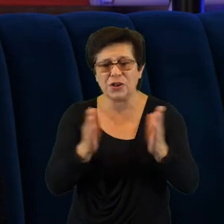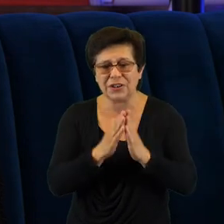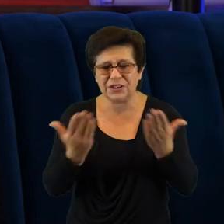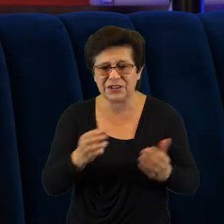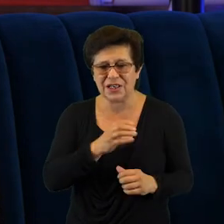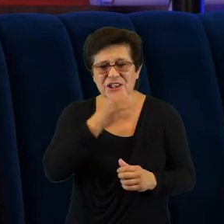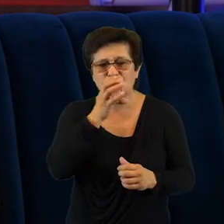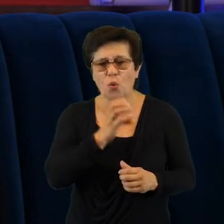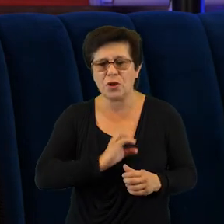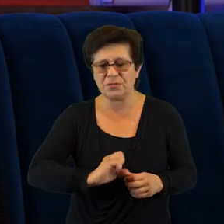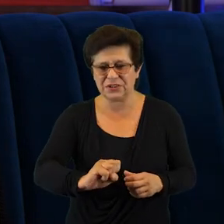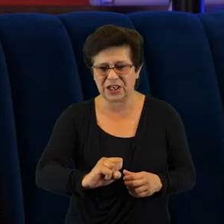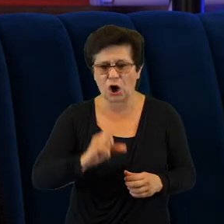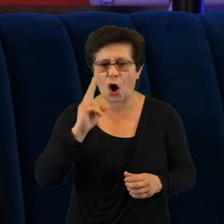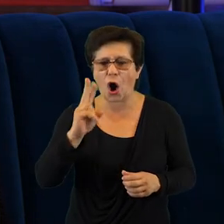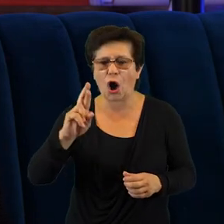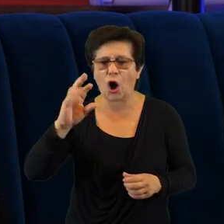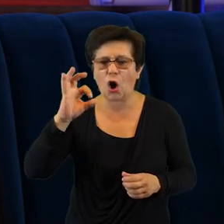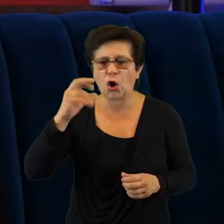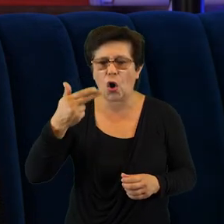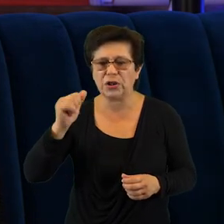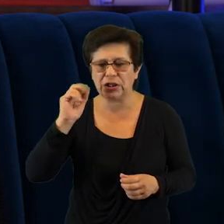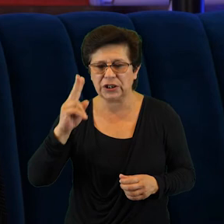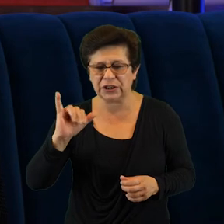Nie mówiąc już oczywiście o humorze, o dowcipie.